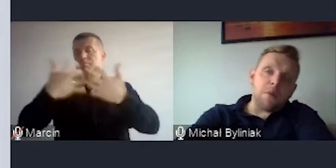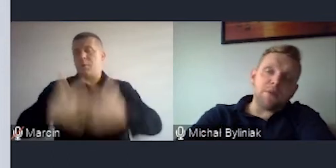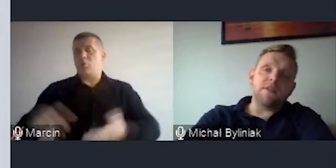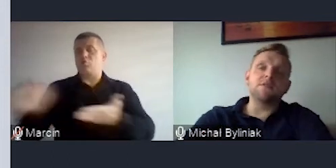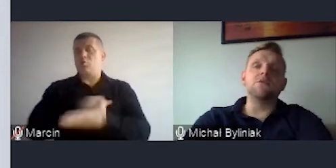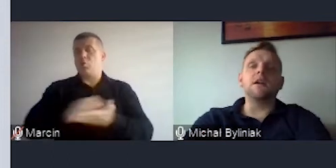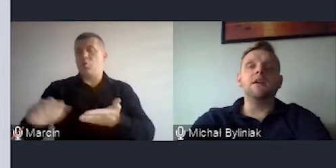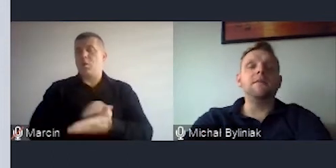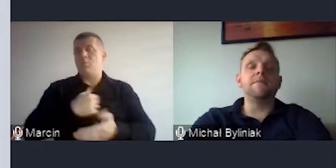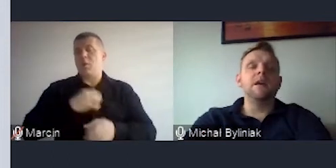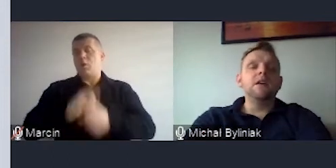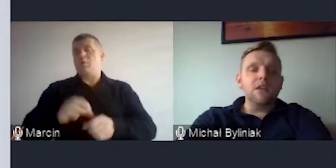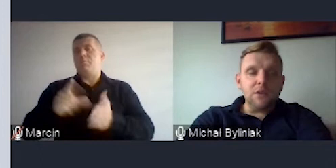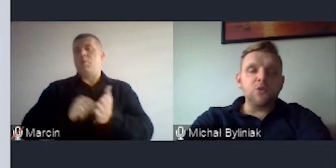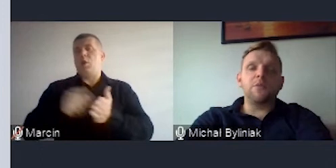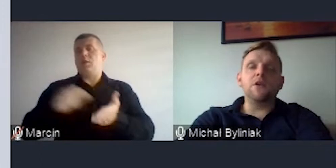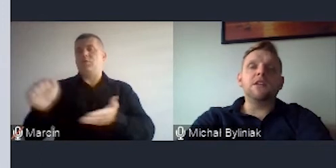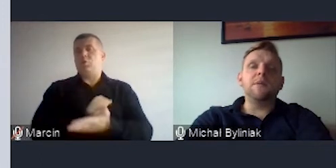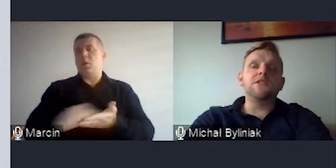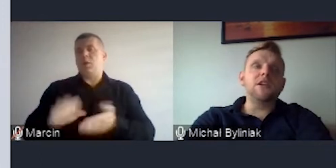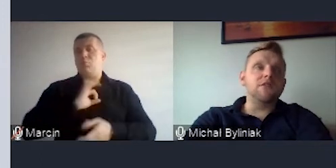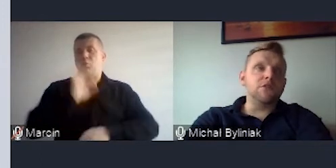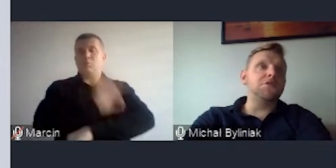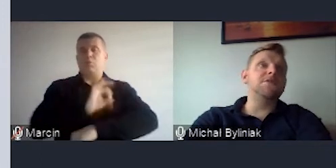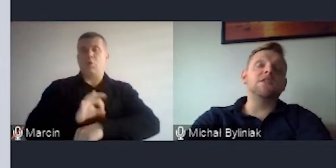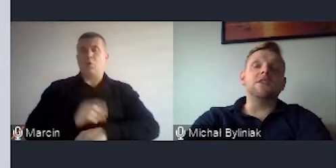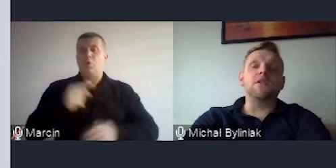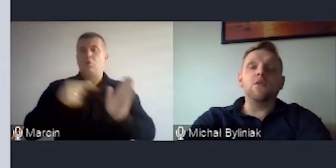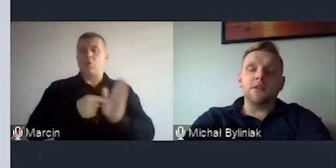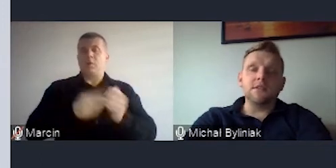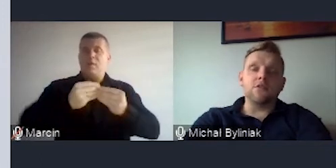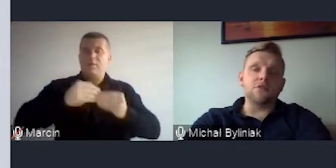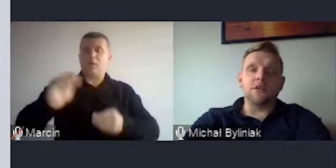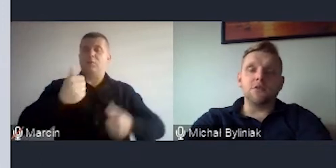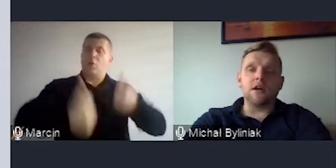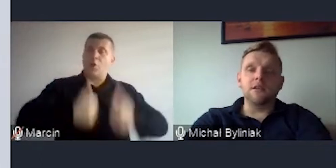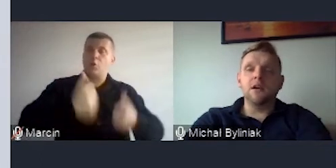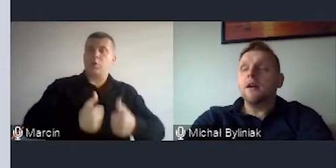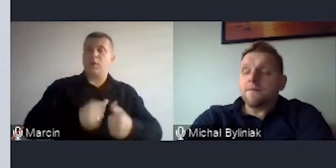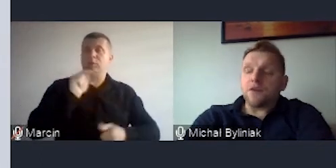bo prowadzę drukarnię i mój projekt będzie dotyczył zwiększenia konkurencyjności tej drukarni,